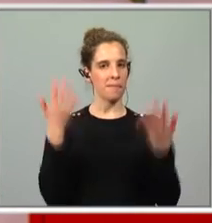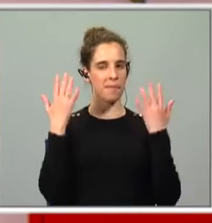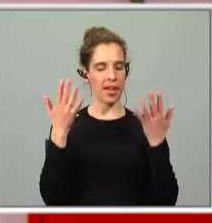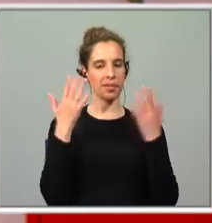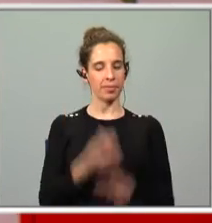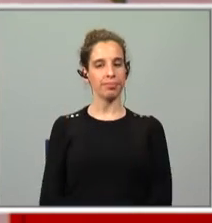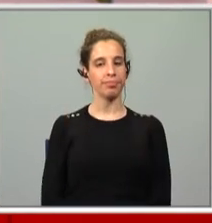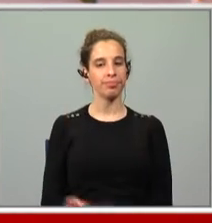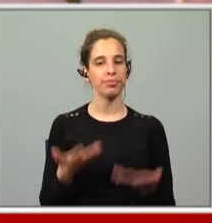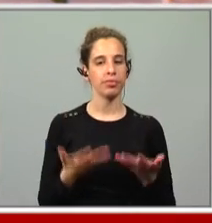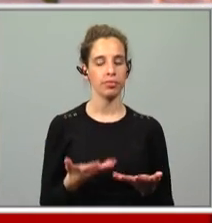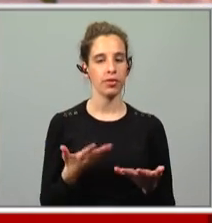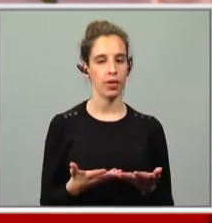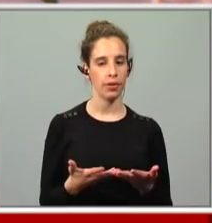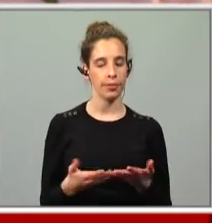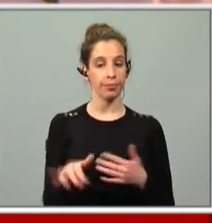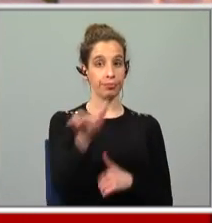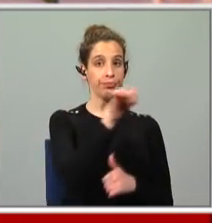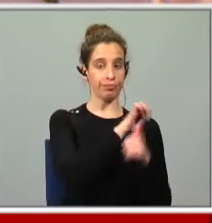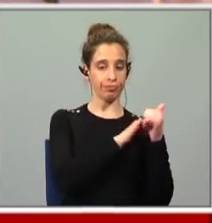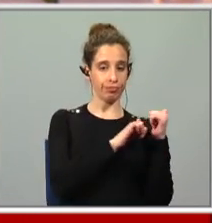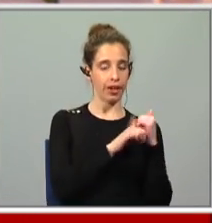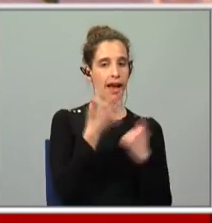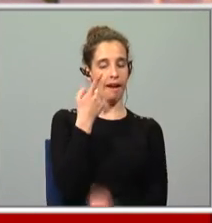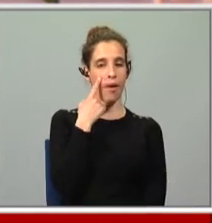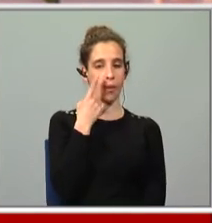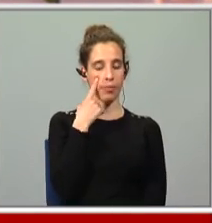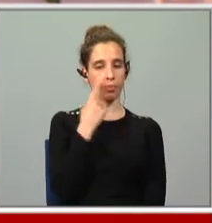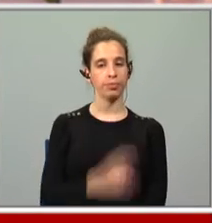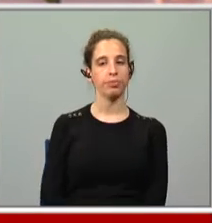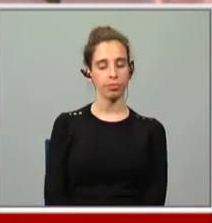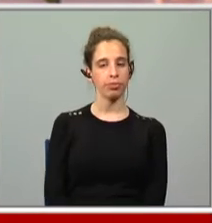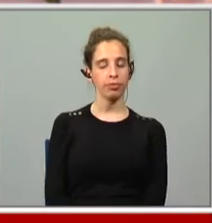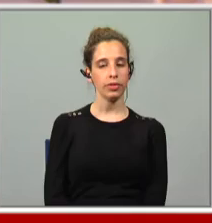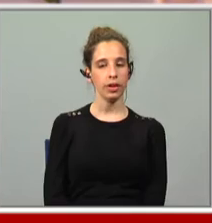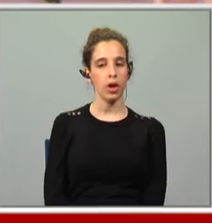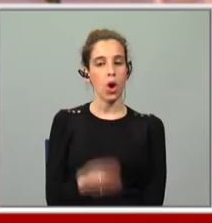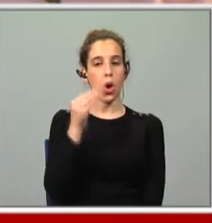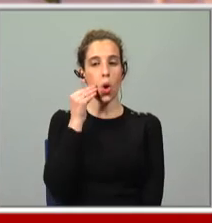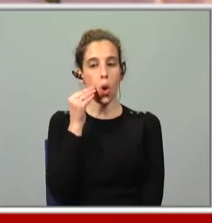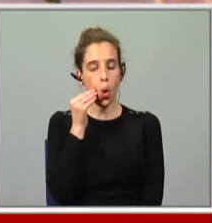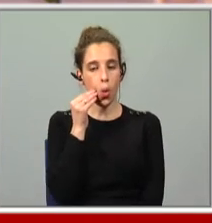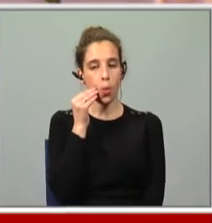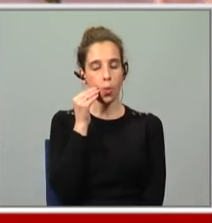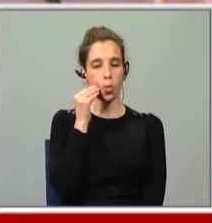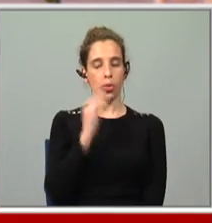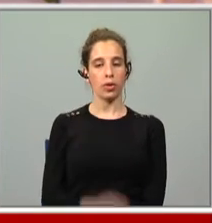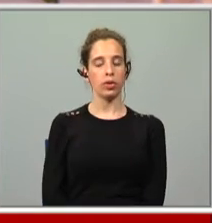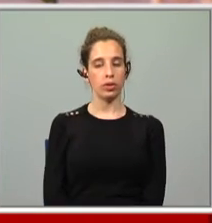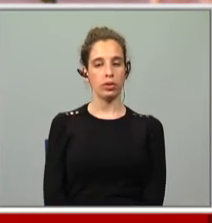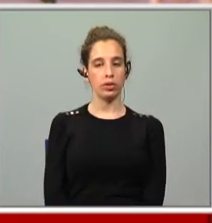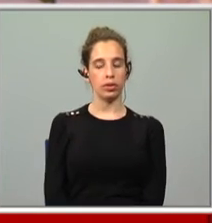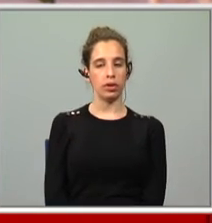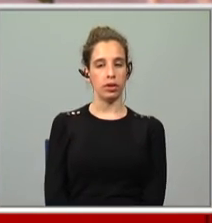vamos agora voltar então a conhecer Como iria volto com ele o que ser 讓我們現在回去知道我怎麼會和他一起回去